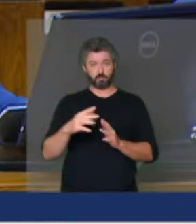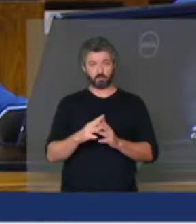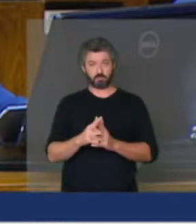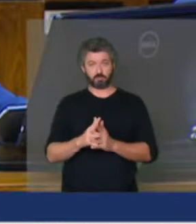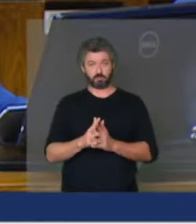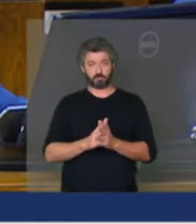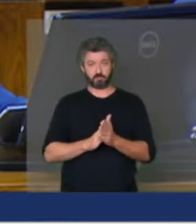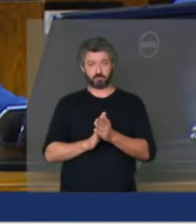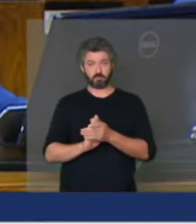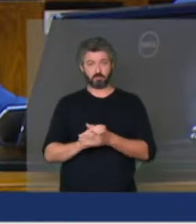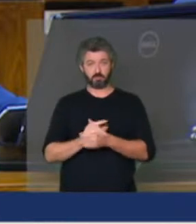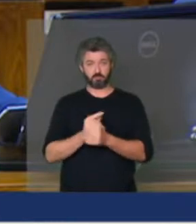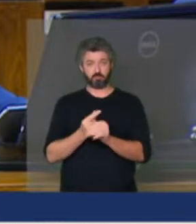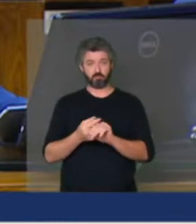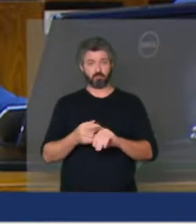DEPUTADO MERO LONGO SOLANO.